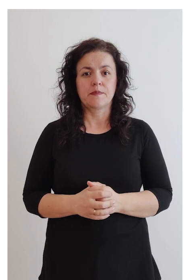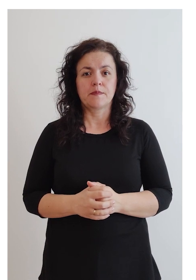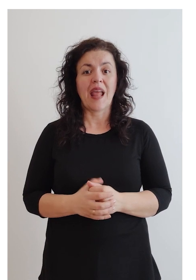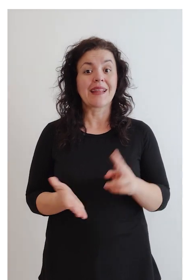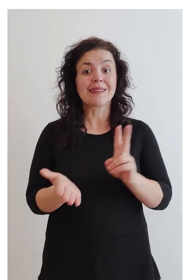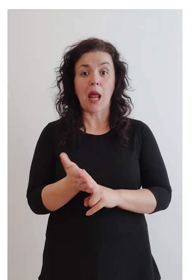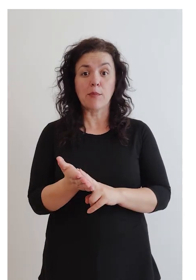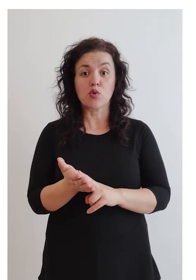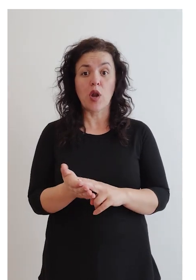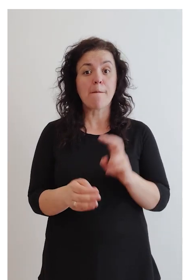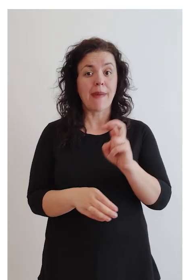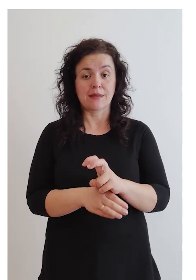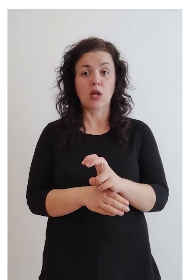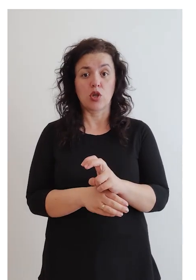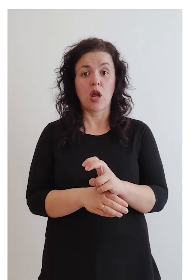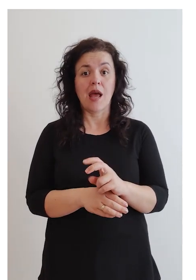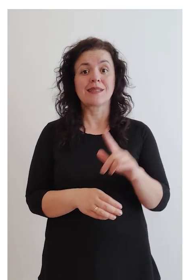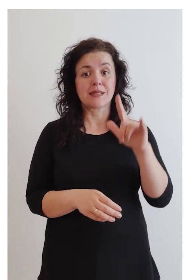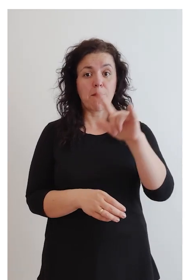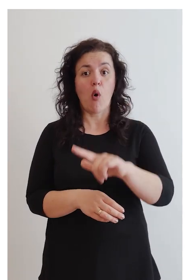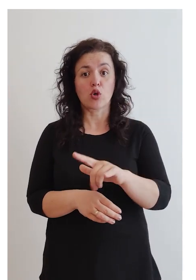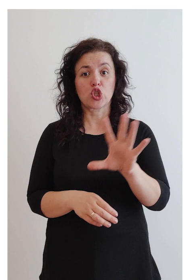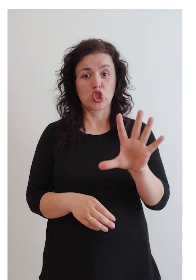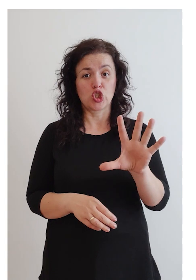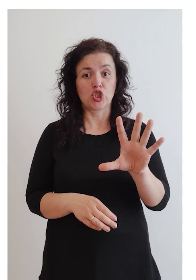Băuturi răcoritoare, comunicare, cazare